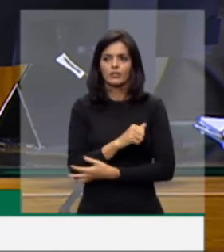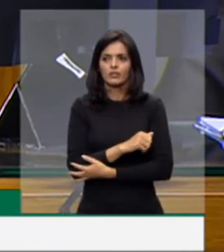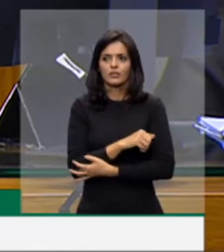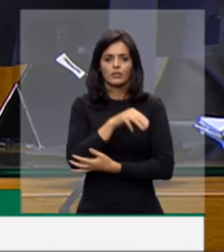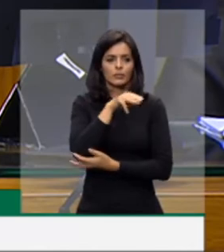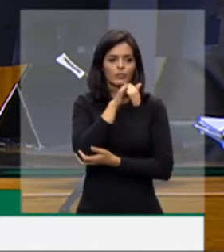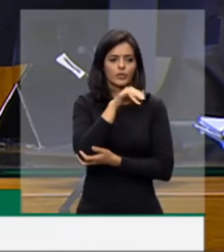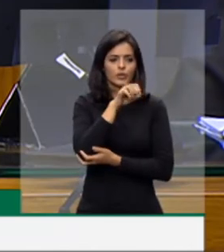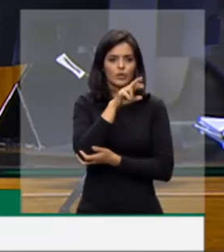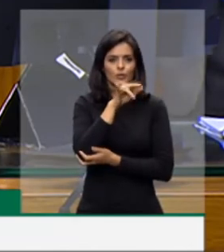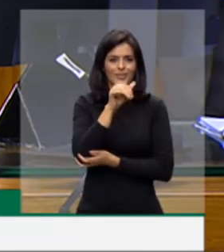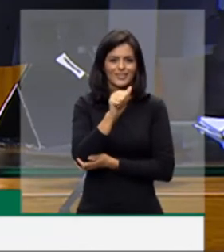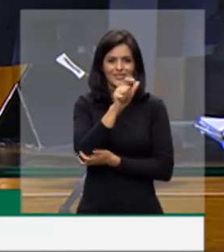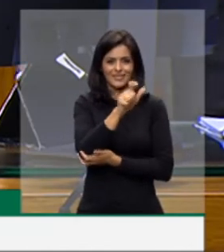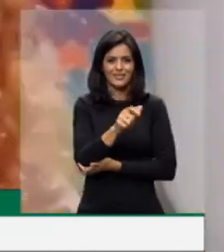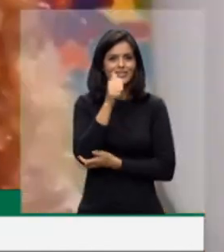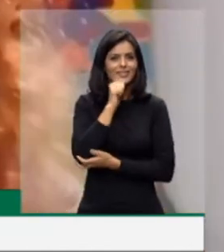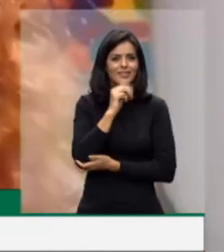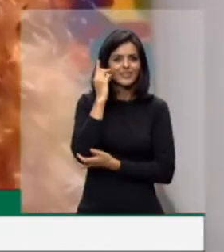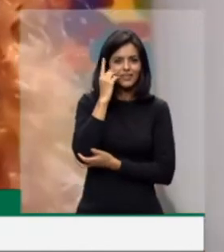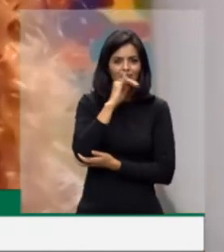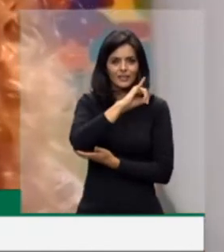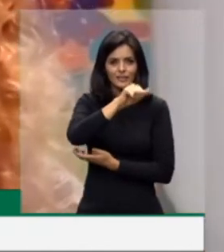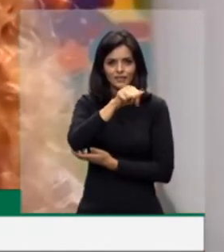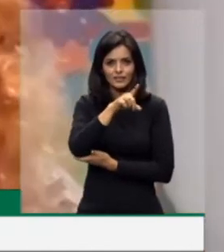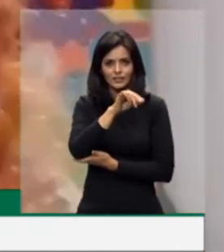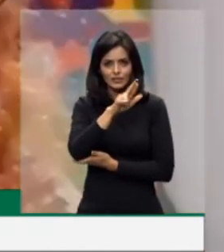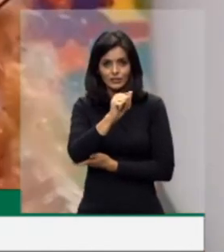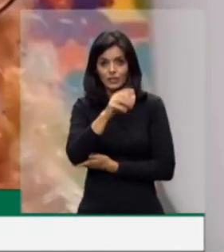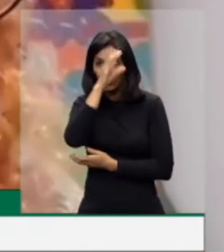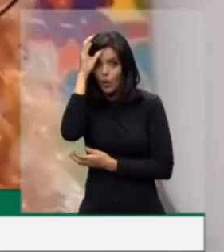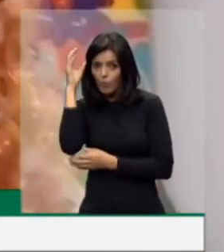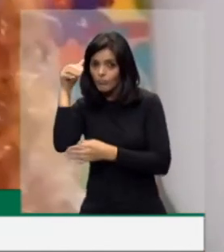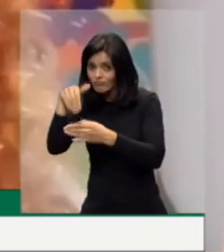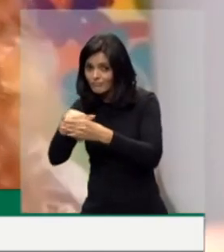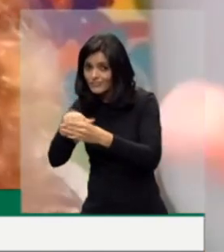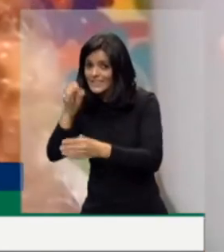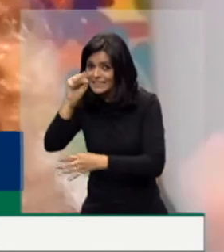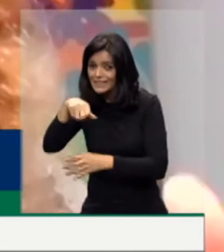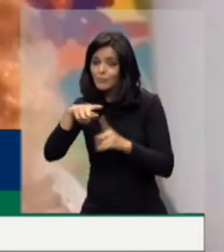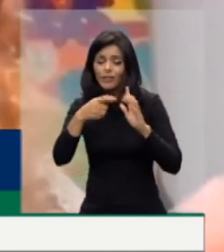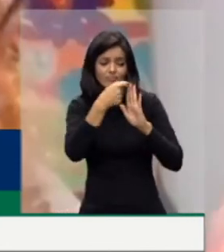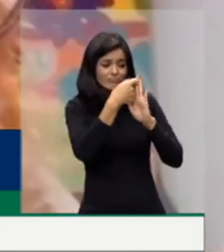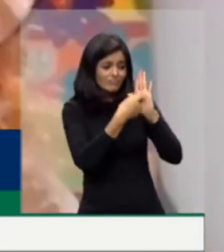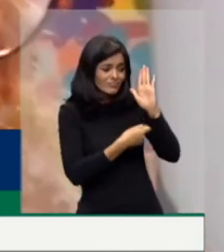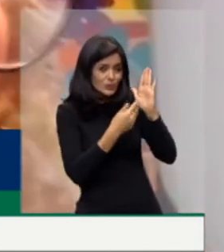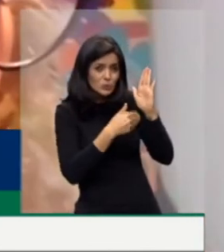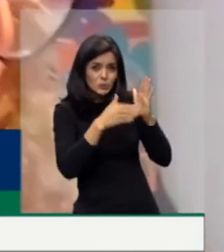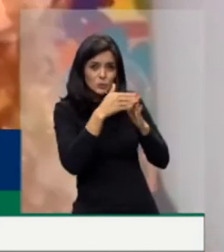SIM. PV, MISASI. REDE? MAIORIA? MINORIA? JANDIRA. -- [DEPUTADA]: PRESIDENTE, A MINORIA, PELOS CONSUMIDORES VOTARIA SIM, MAS